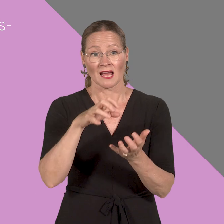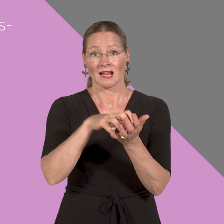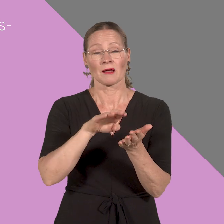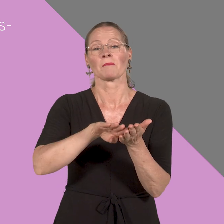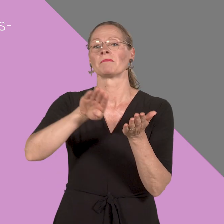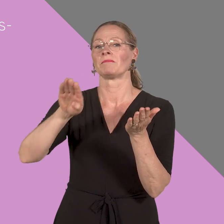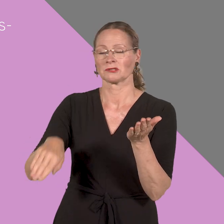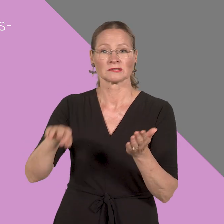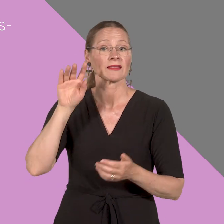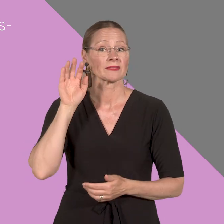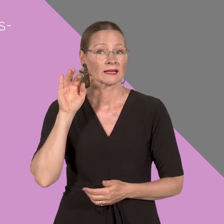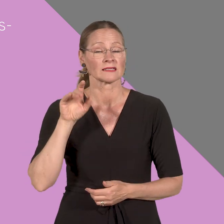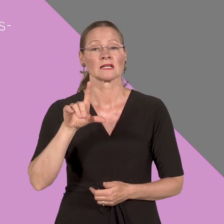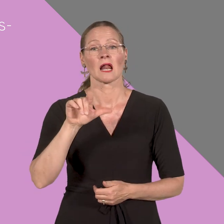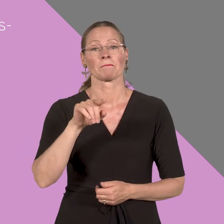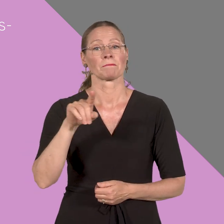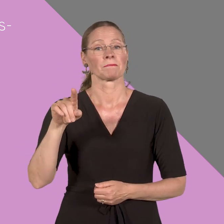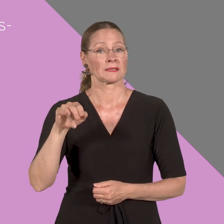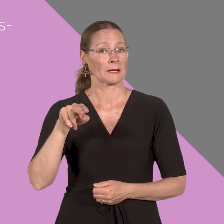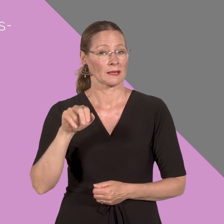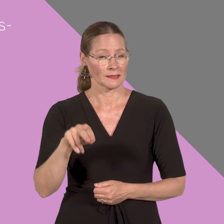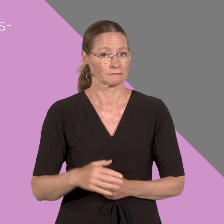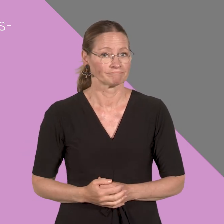Hallituksesta jäi pois Terhi Lappinen.